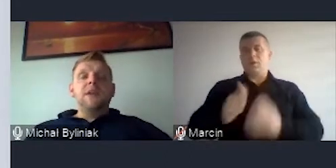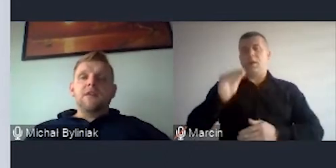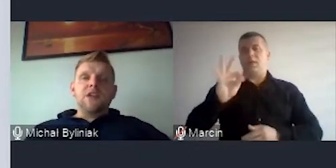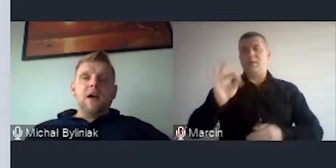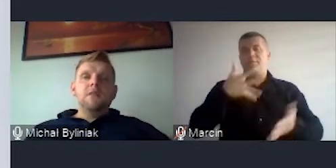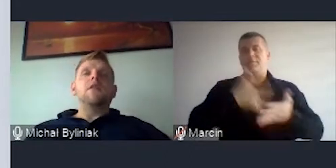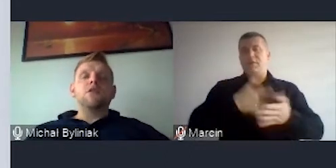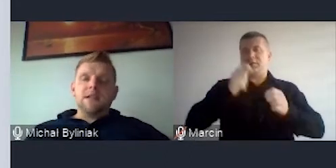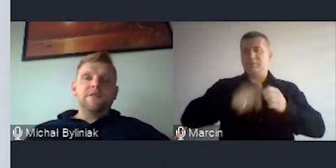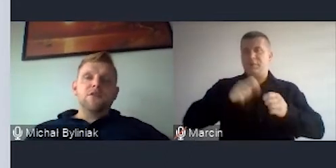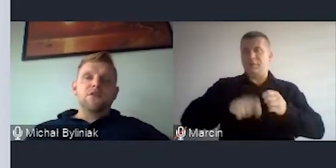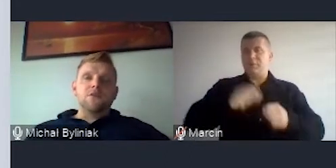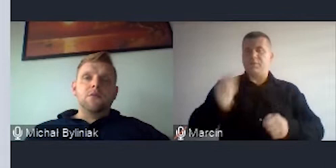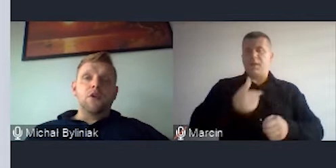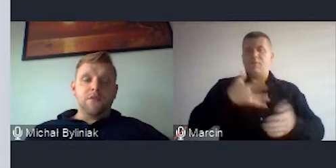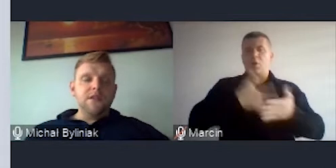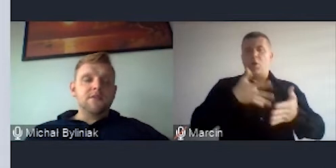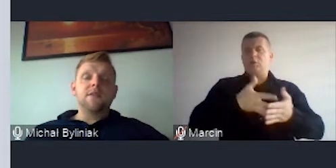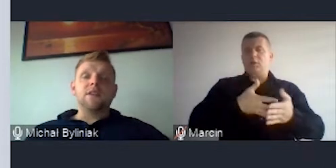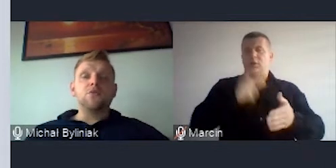Pierwsza – ocena wniosków o dofinansowanie.